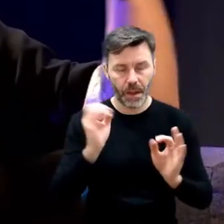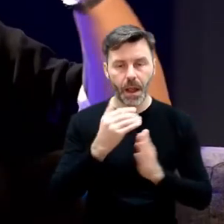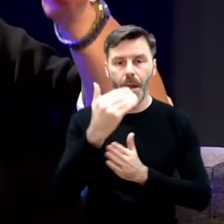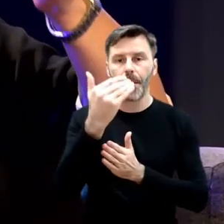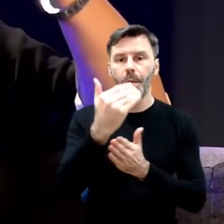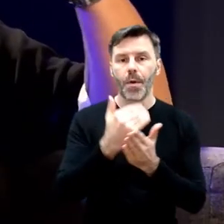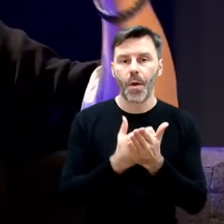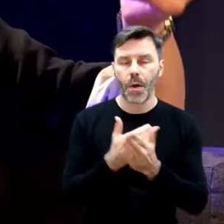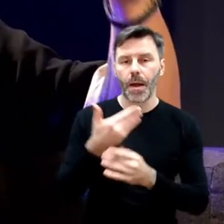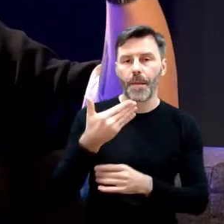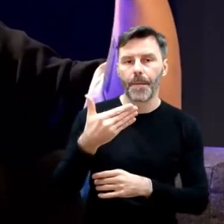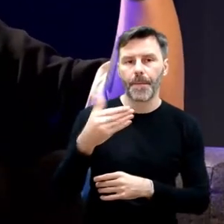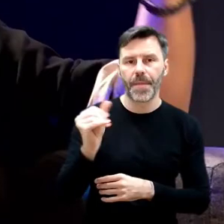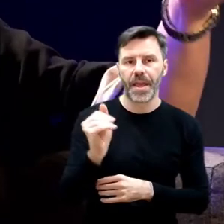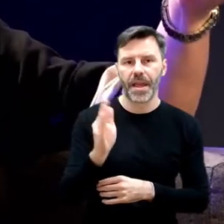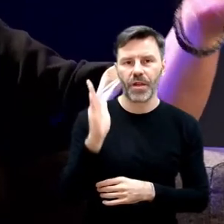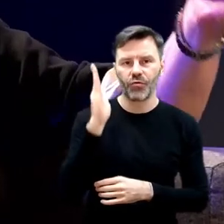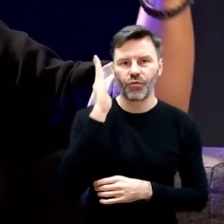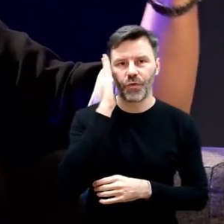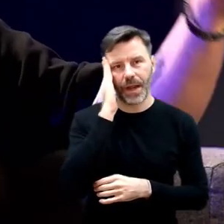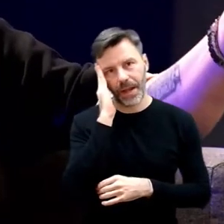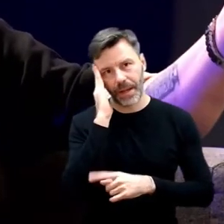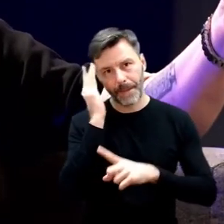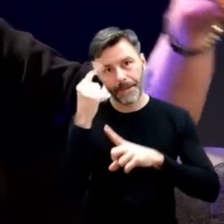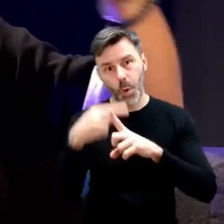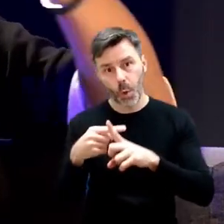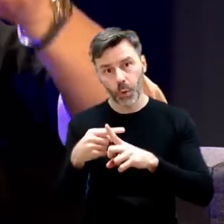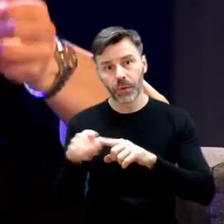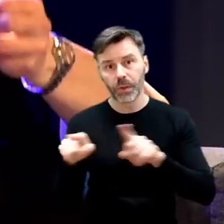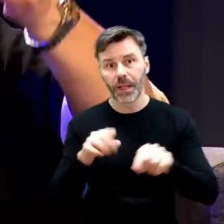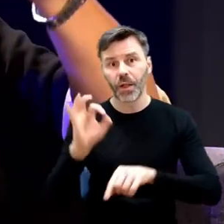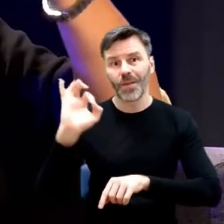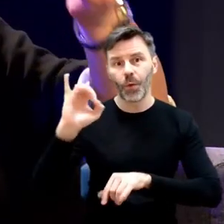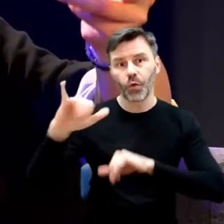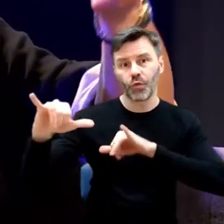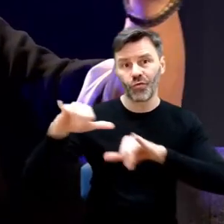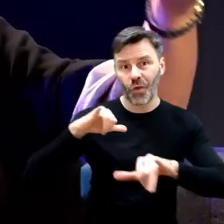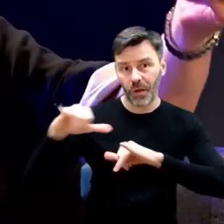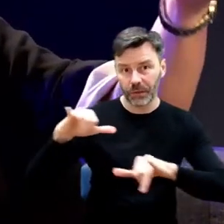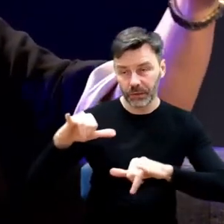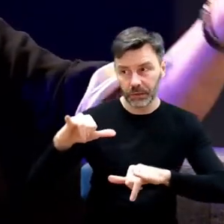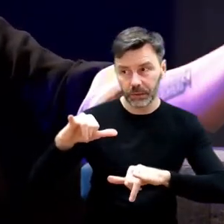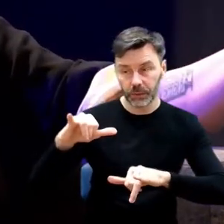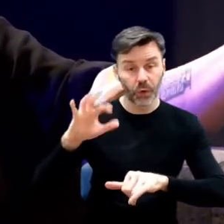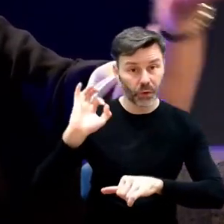został nam sprzedany jako program rządowy. Jeżeli został nam sprzedany jako program rządowy,